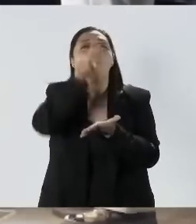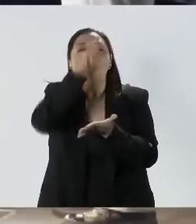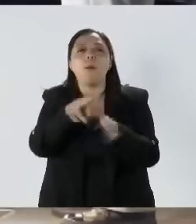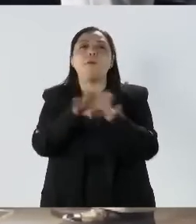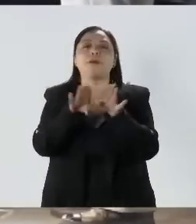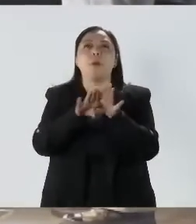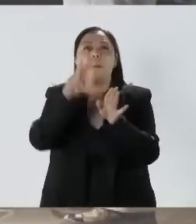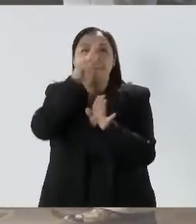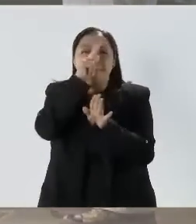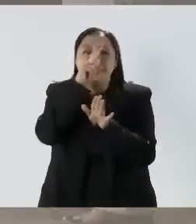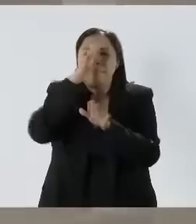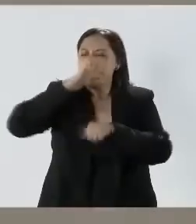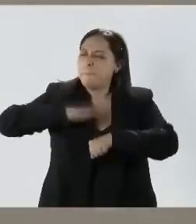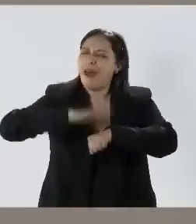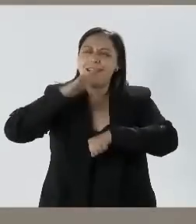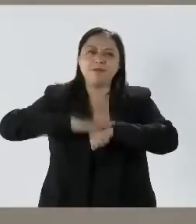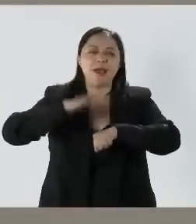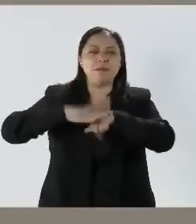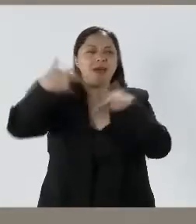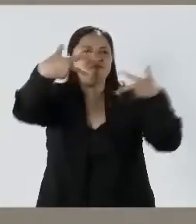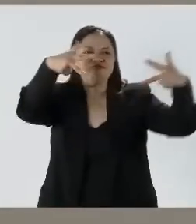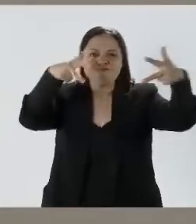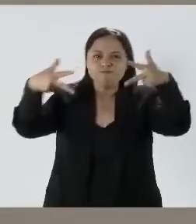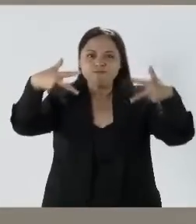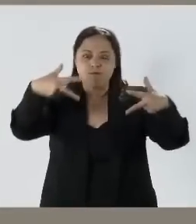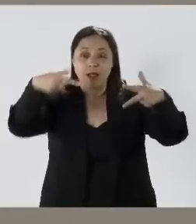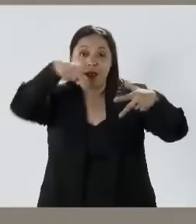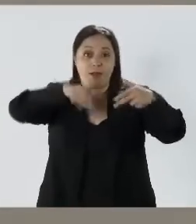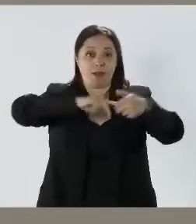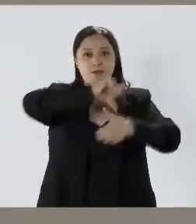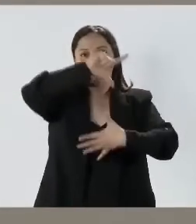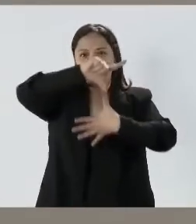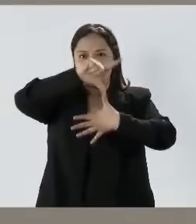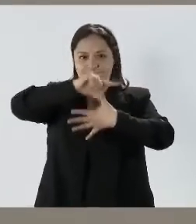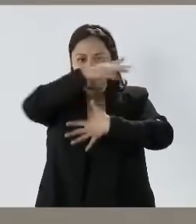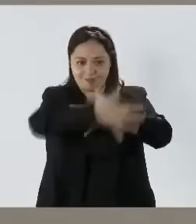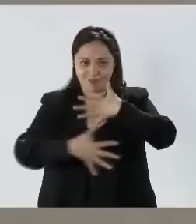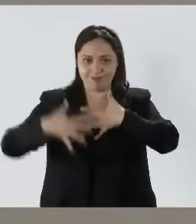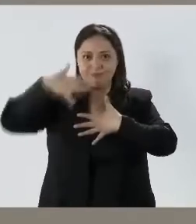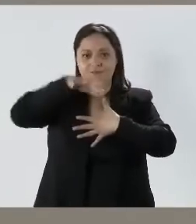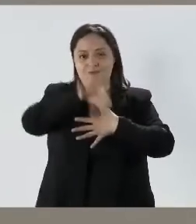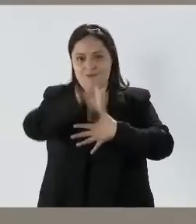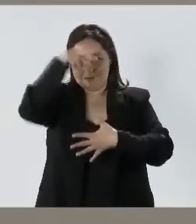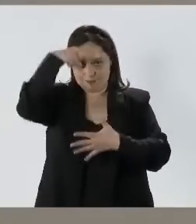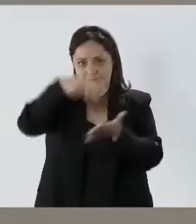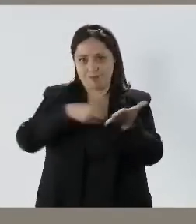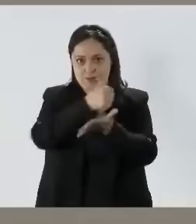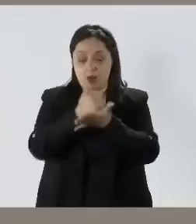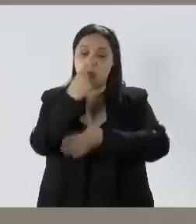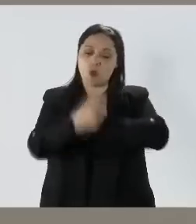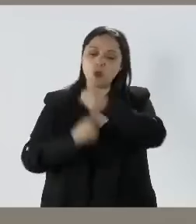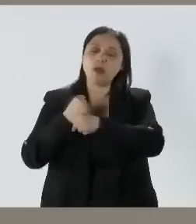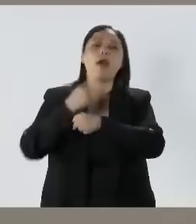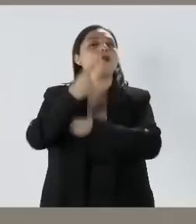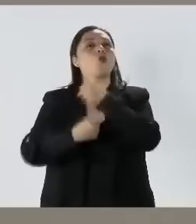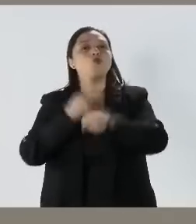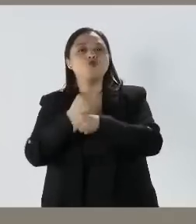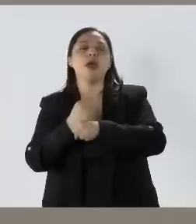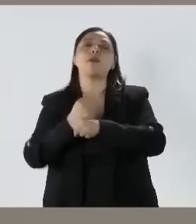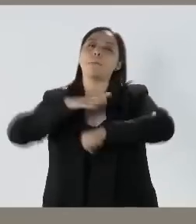América Así que año con año incrementaremos el número de cámaras y nos vincular con